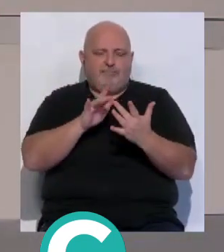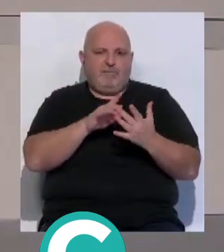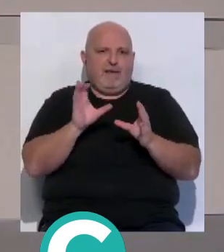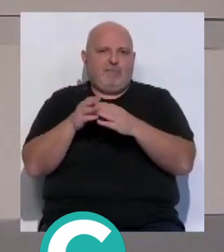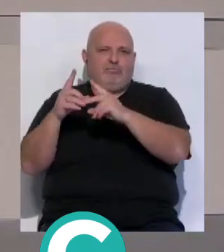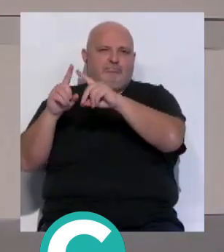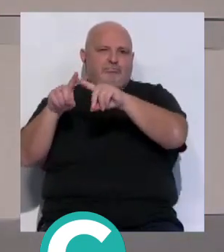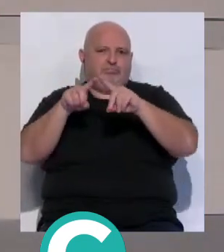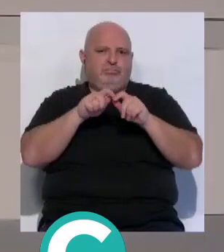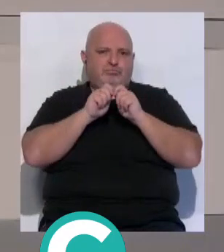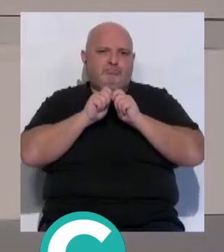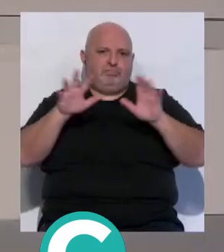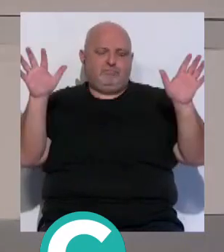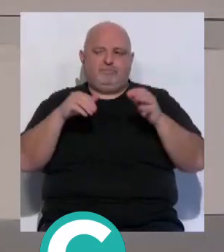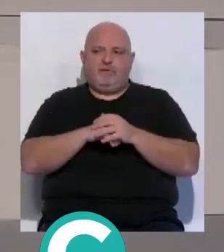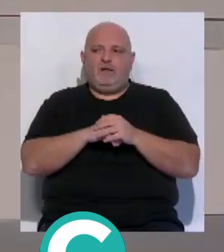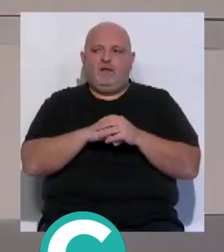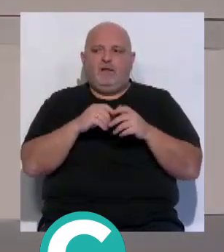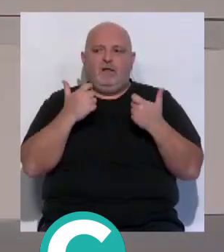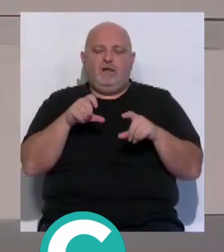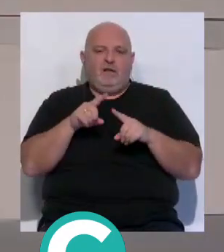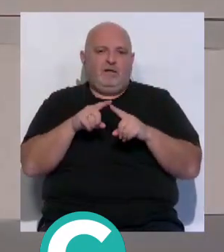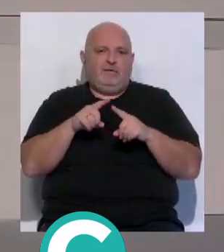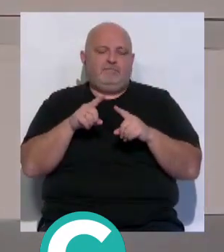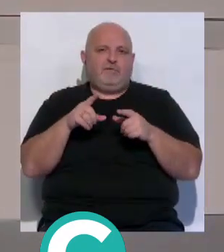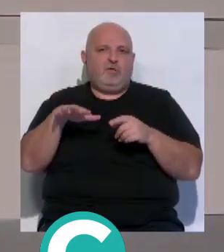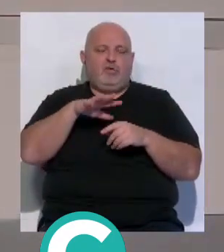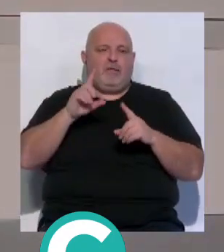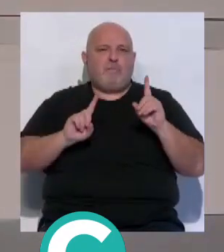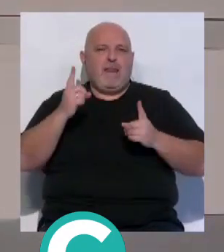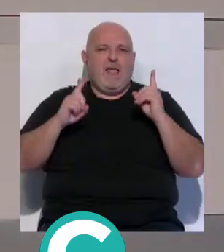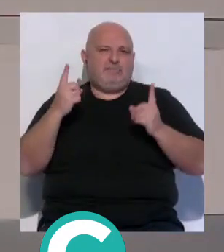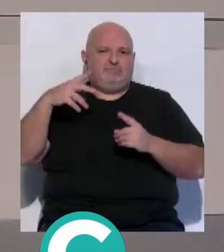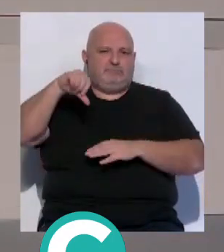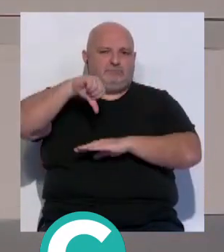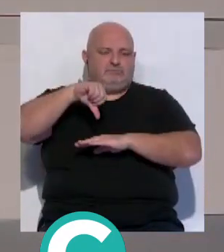expandido bastante tienen una seda en una sede en Milán que es justamente donde está